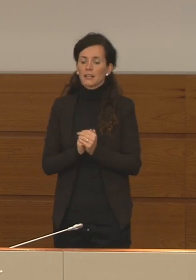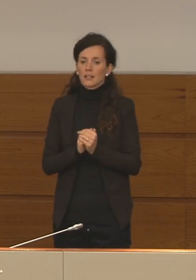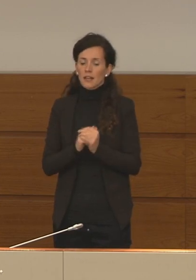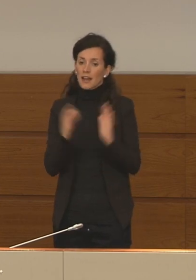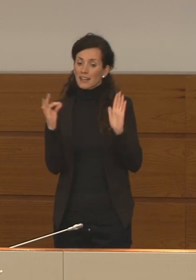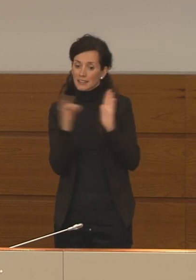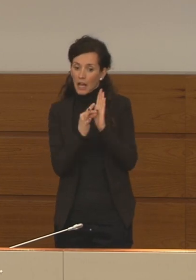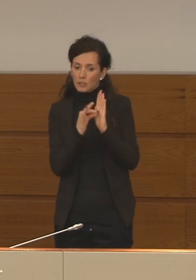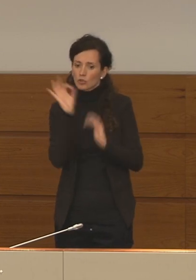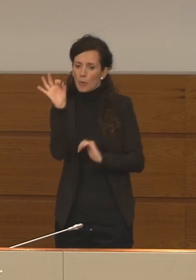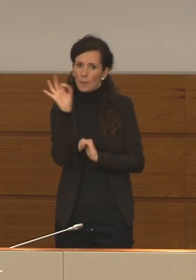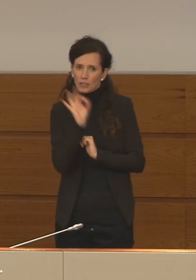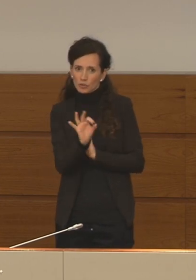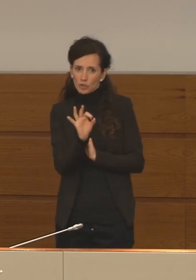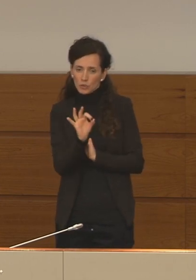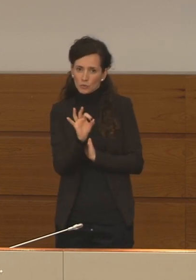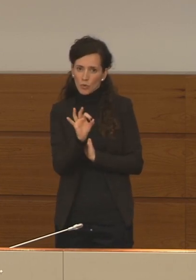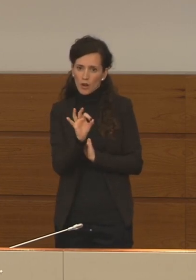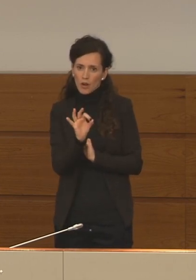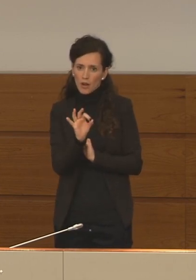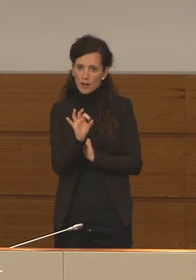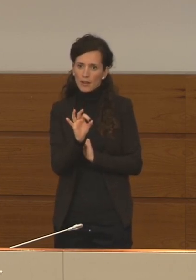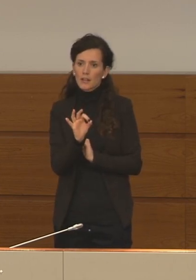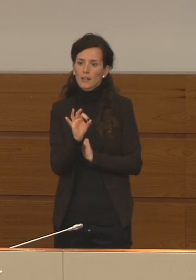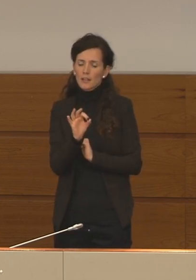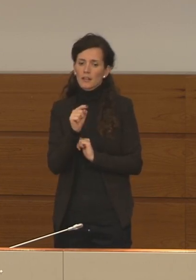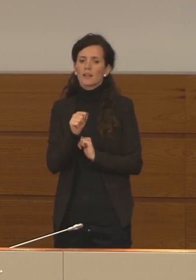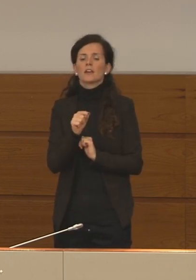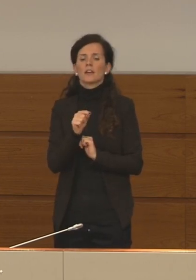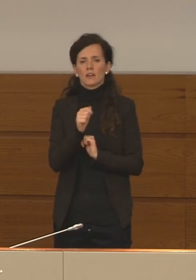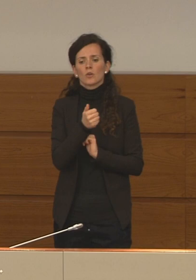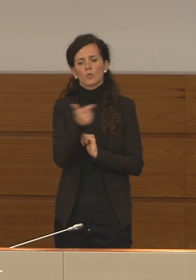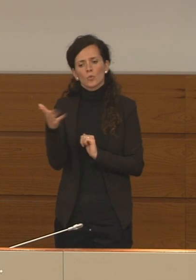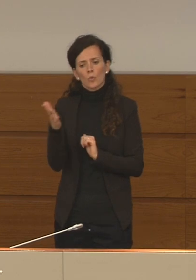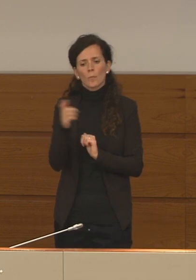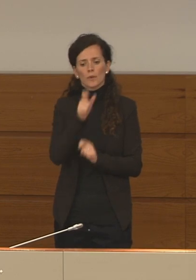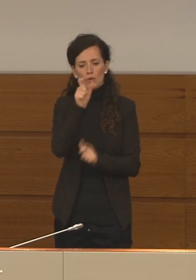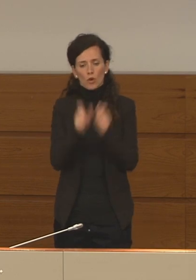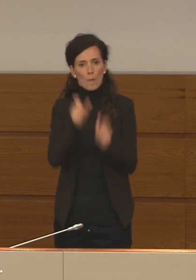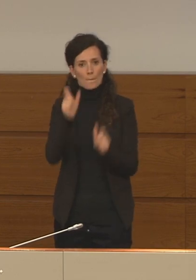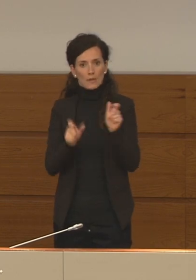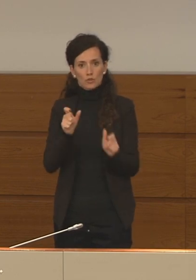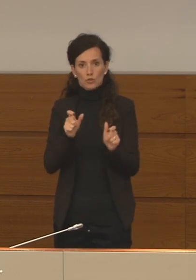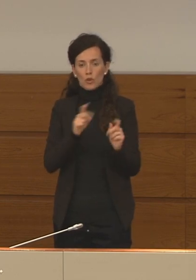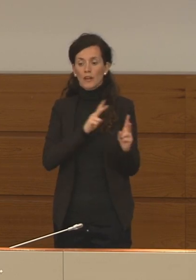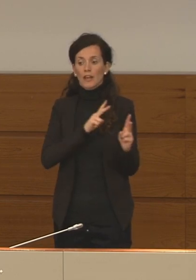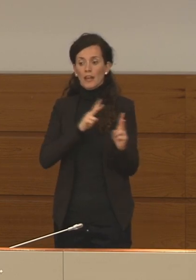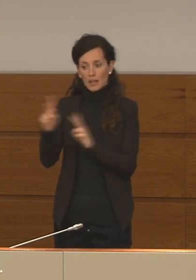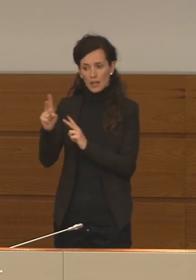in termini unitari i numeri delle persone che sono ricoverate in terapia